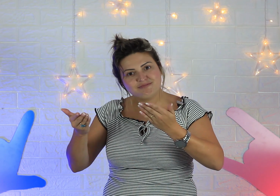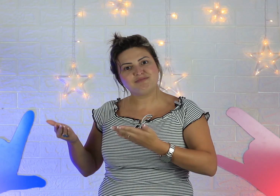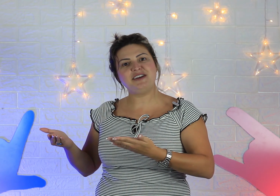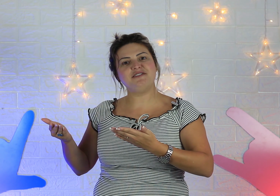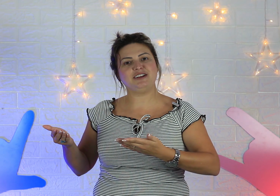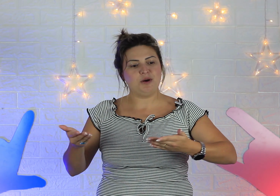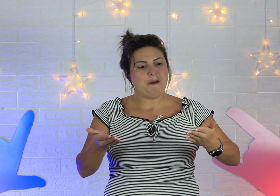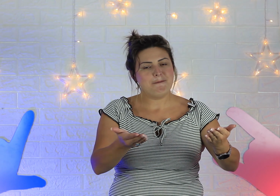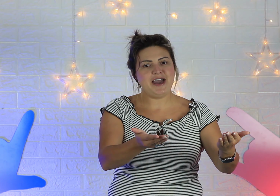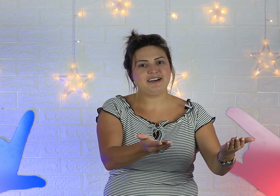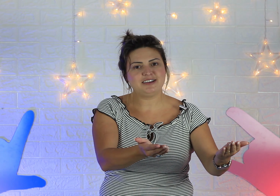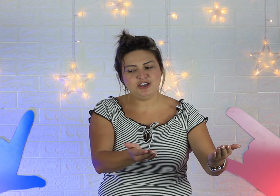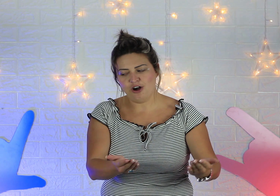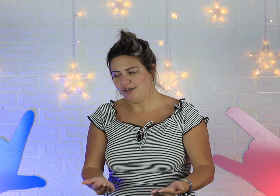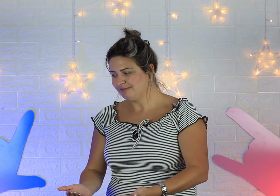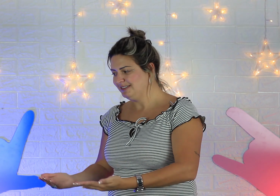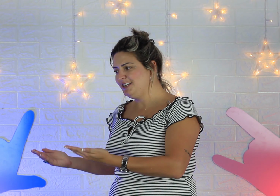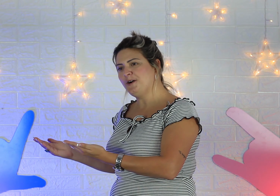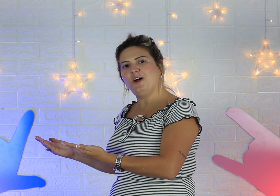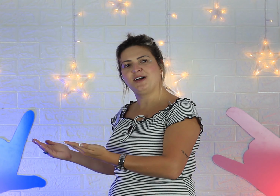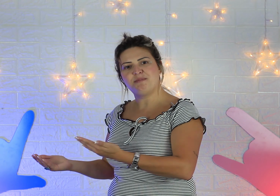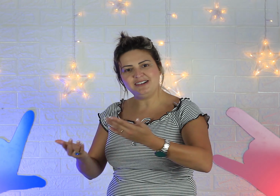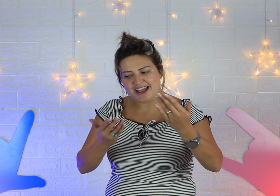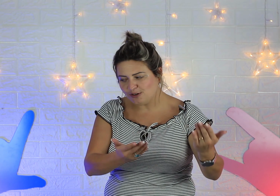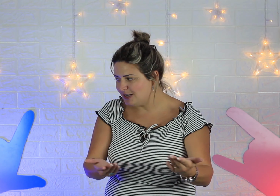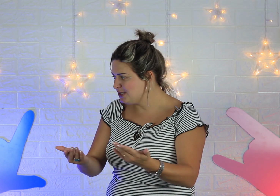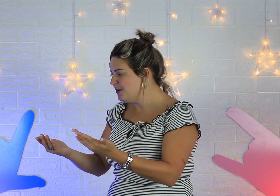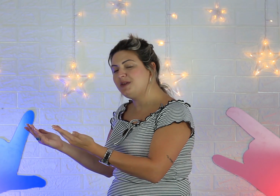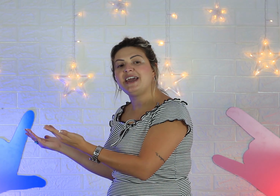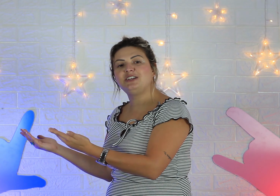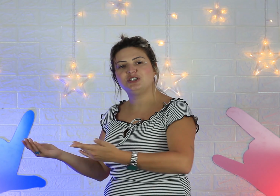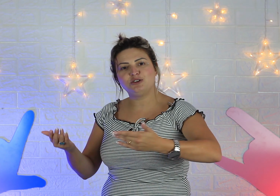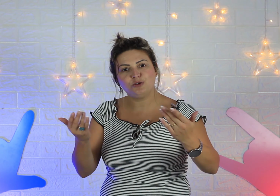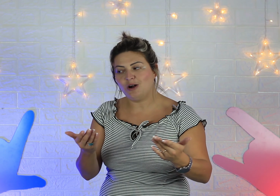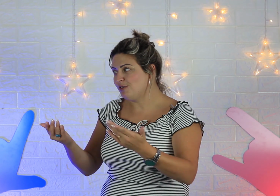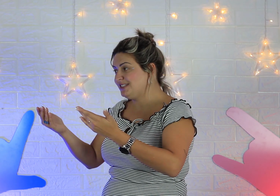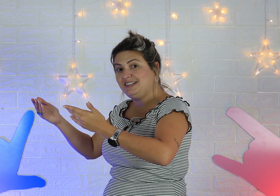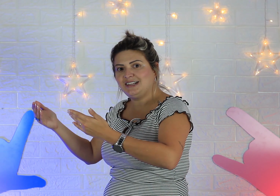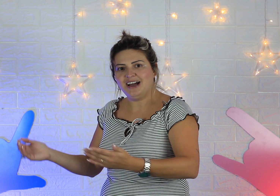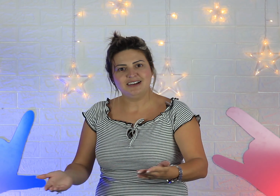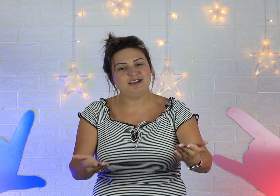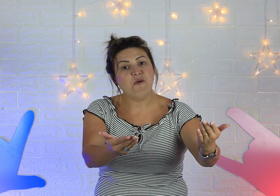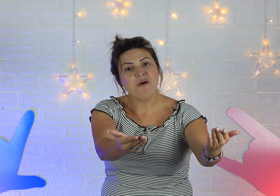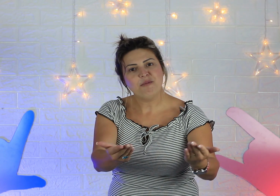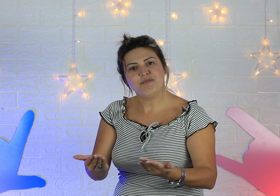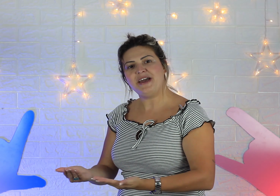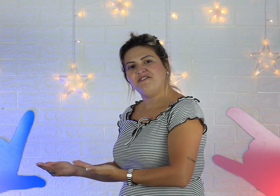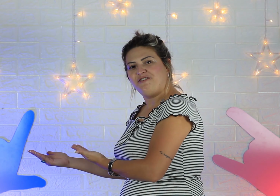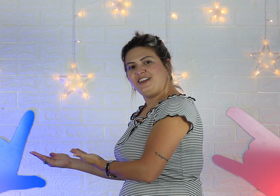bem-vindo pega aqui ó e coloca para dentro aqui do seu ambiente né do local que você está tão bem